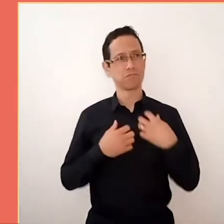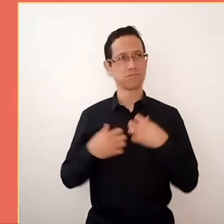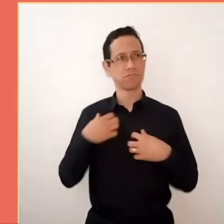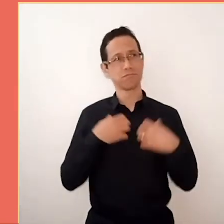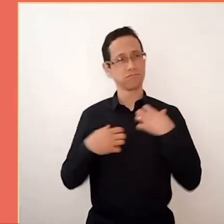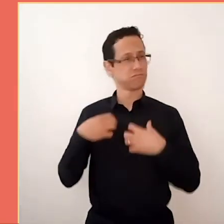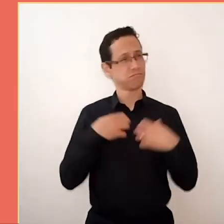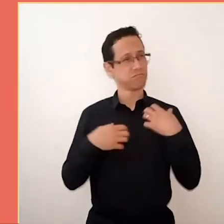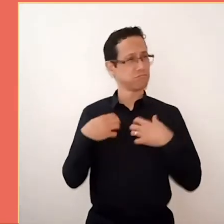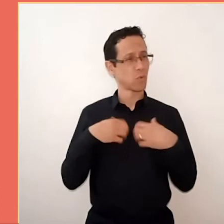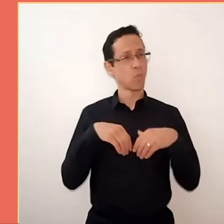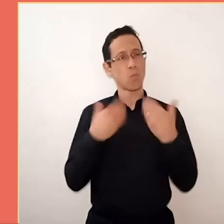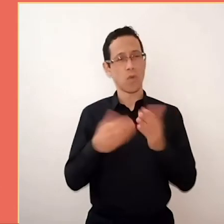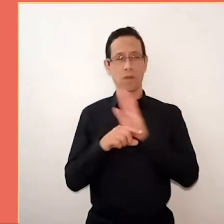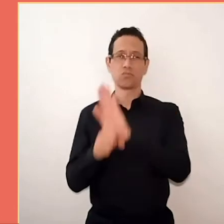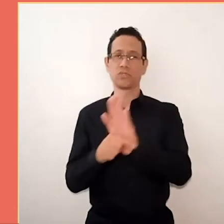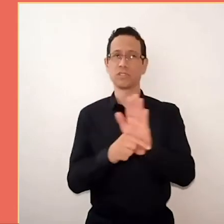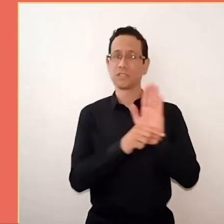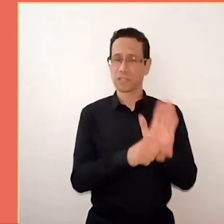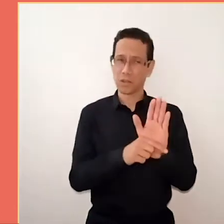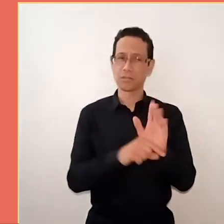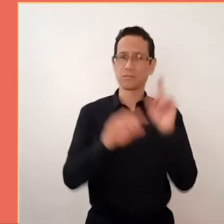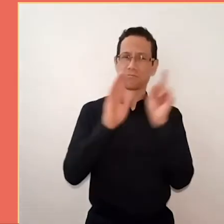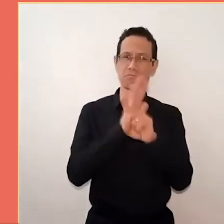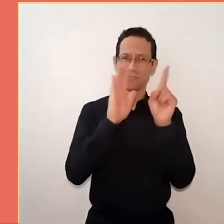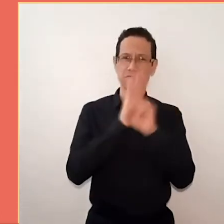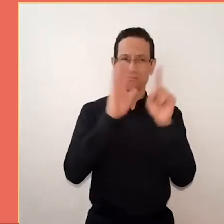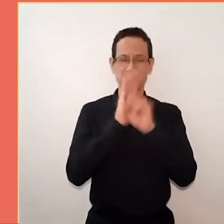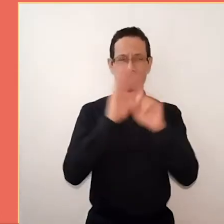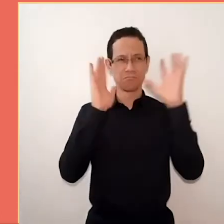ou ajudando a formular perguntas para suas inquietações.